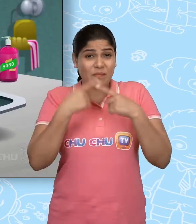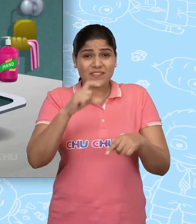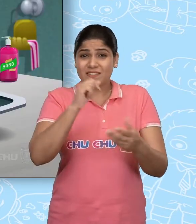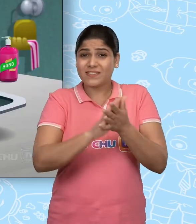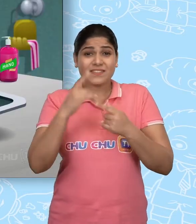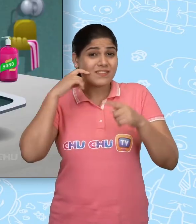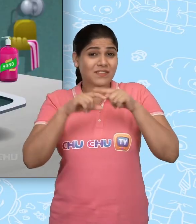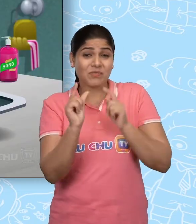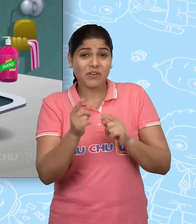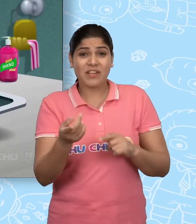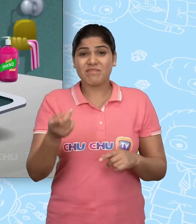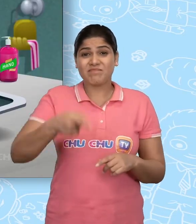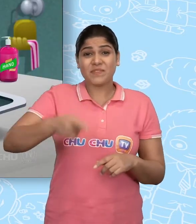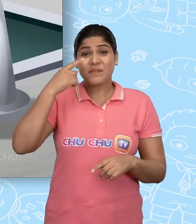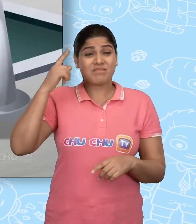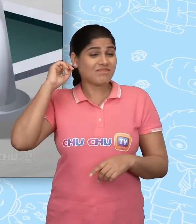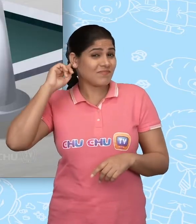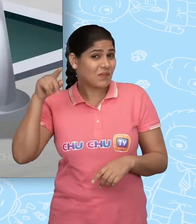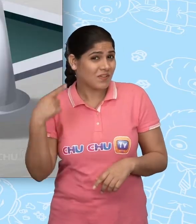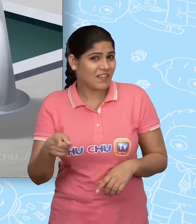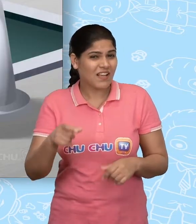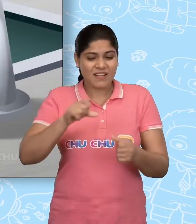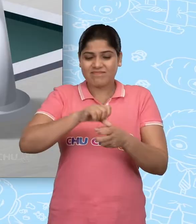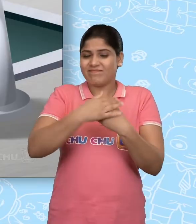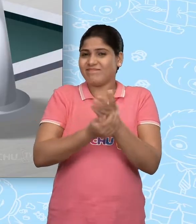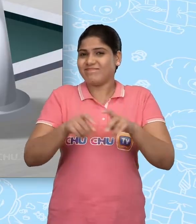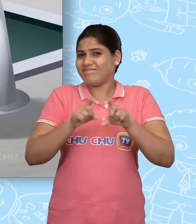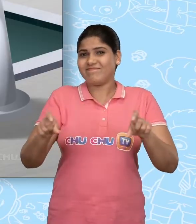पर Chiku ने फिर से बात नहीं मानीं, न हीं हाथ ढंग से धोयें